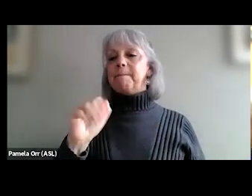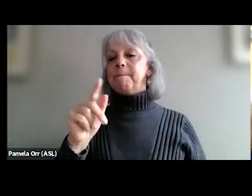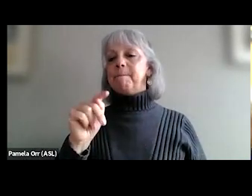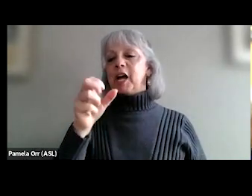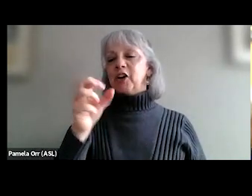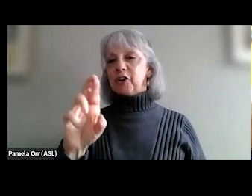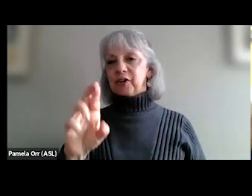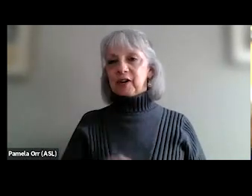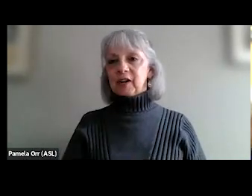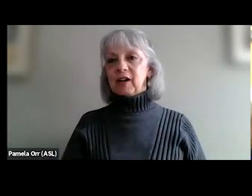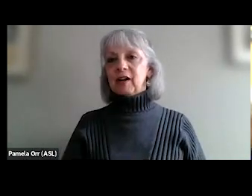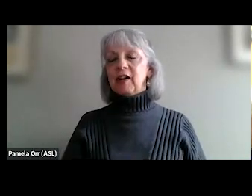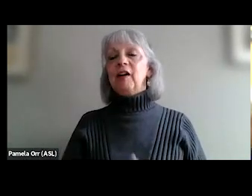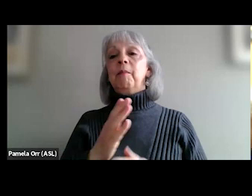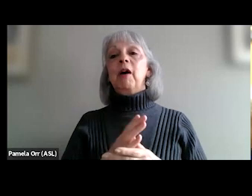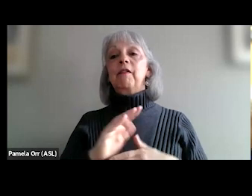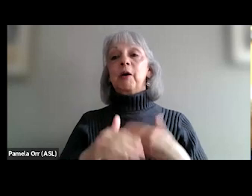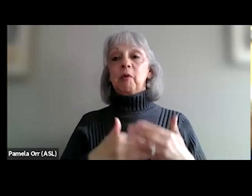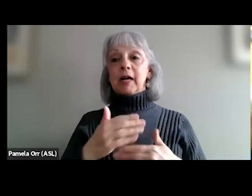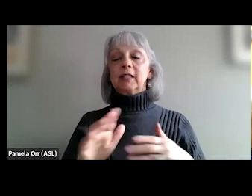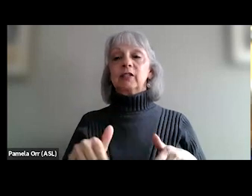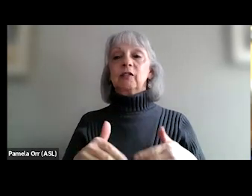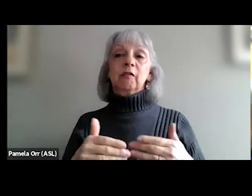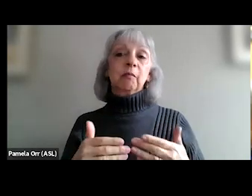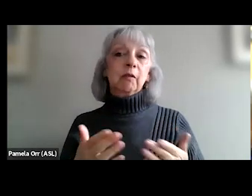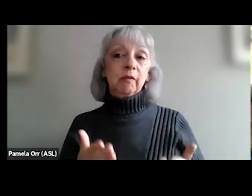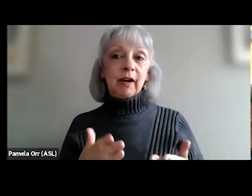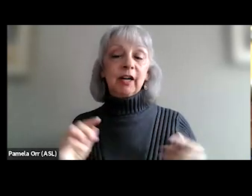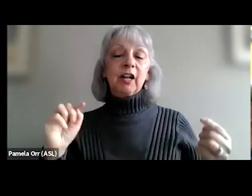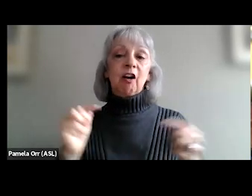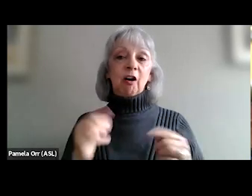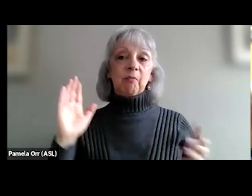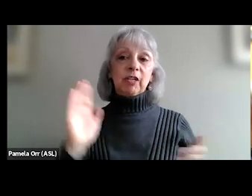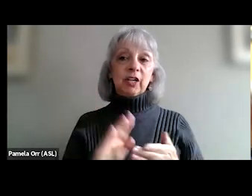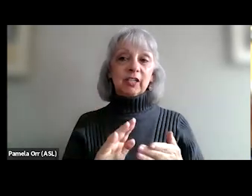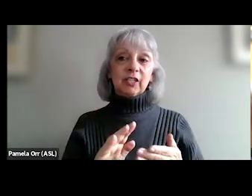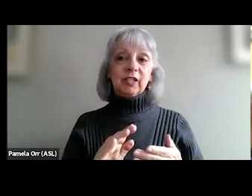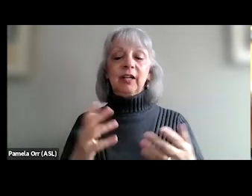Una parte del proceso de la reducción de daños es combinar la educación sobre las sobredosis